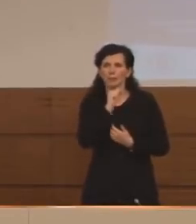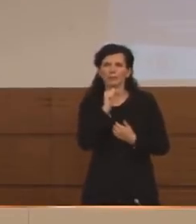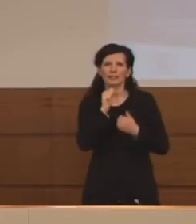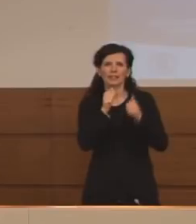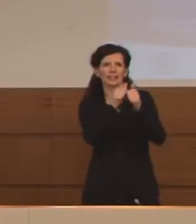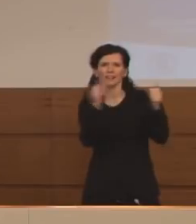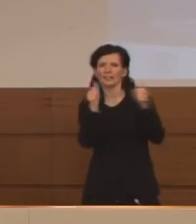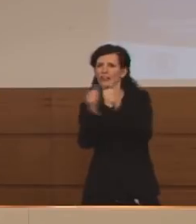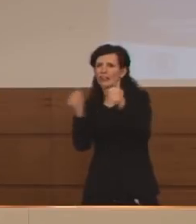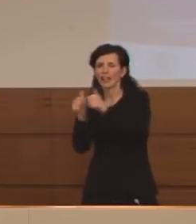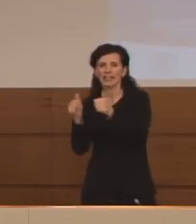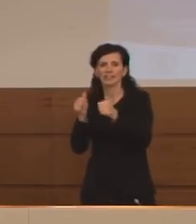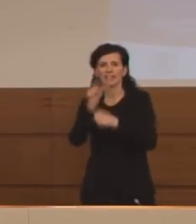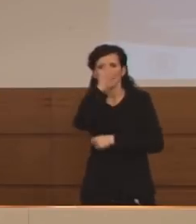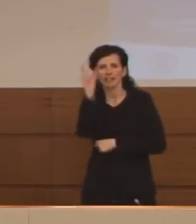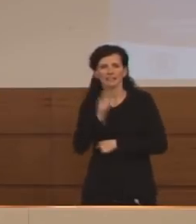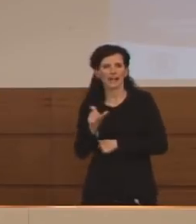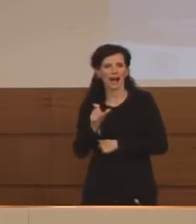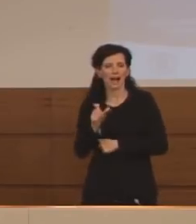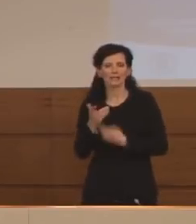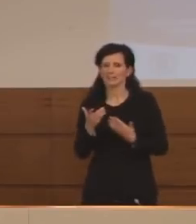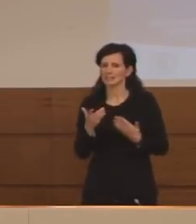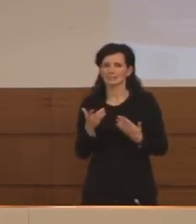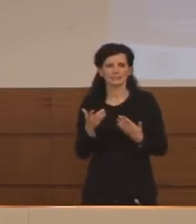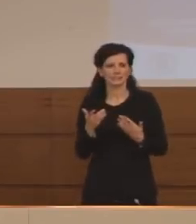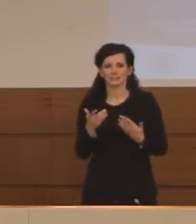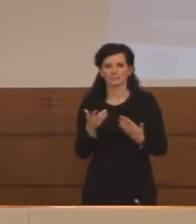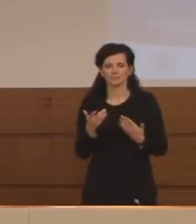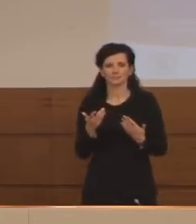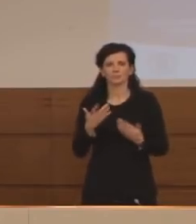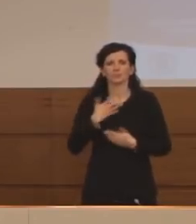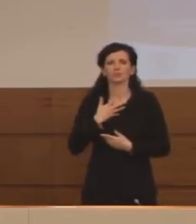Non so se ho reso l'idea. Perché ci sono sempre dei pro e dei contro.